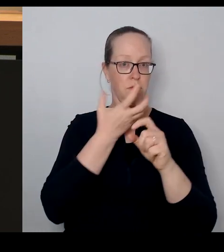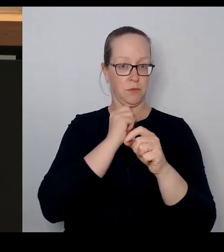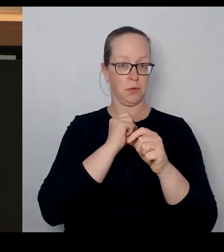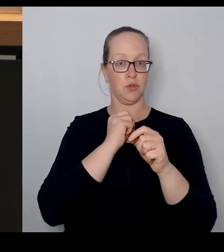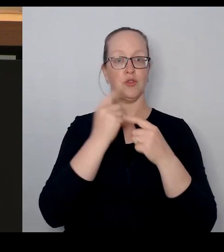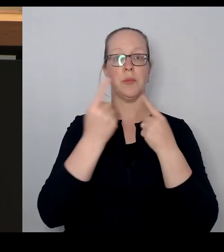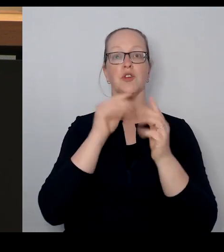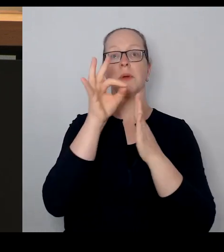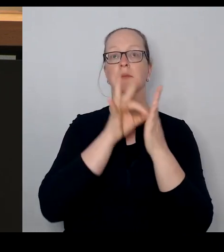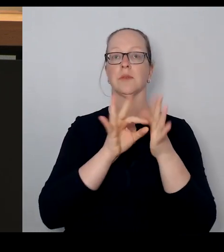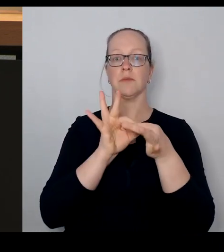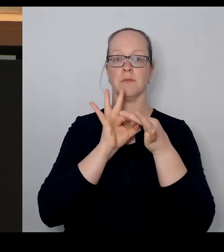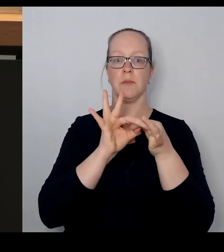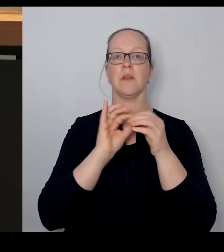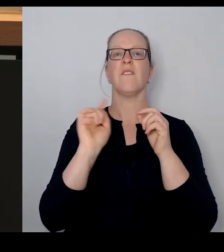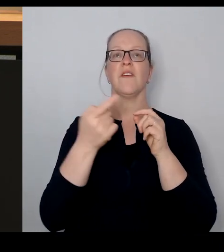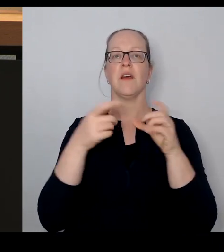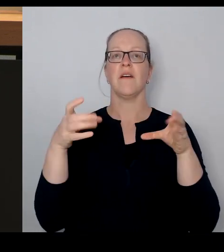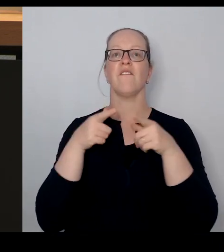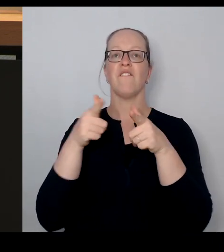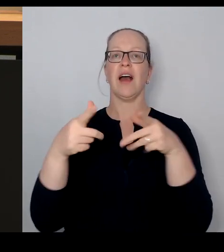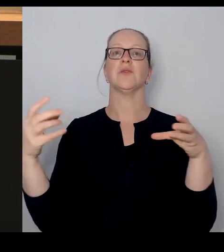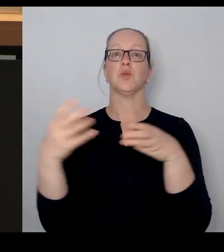Ihnen vehement torpediert wurde. Das hat mich schon